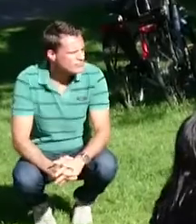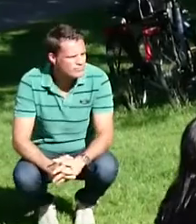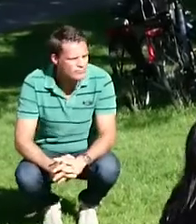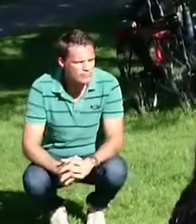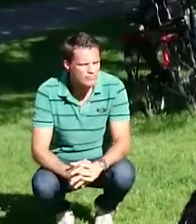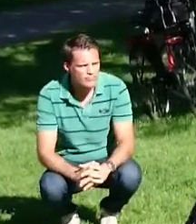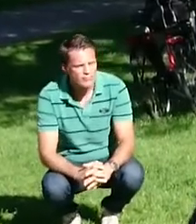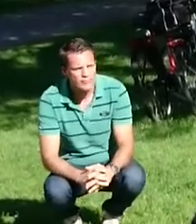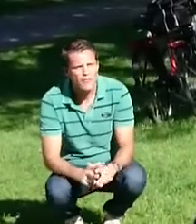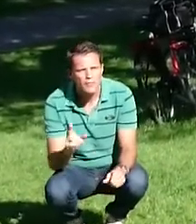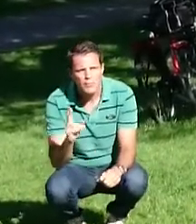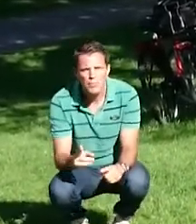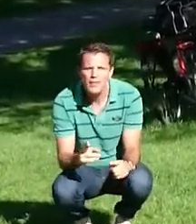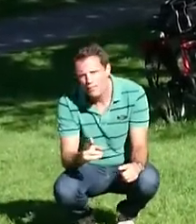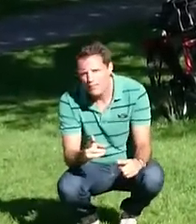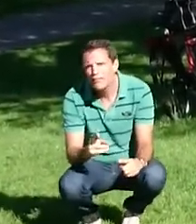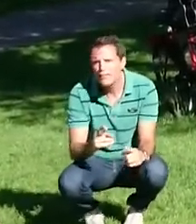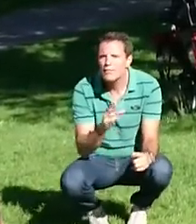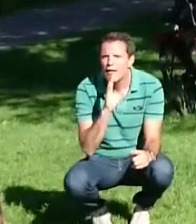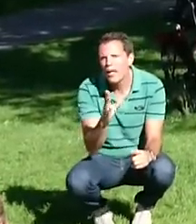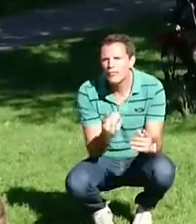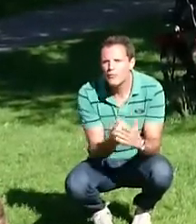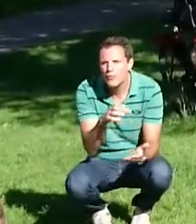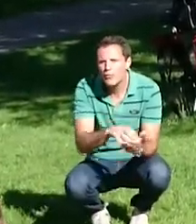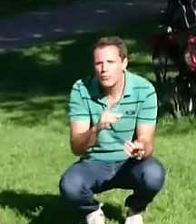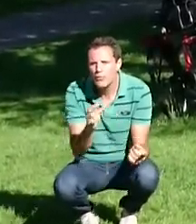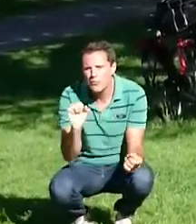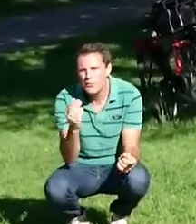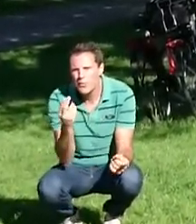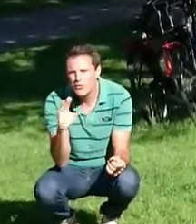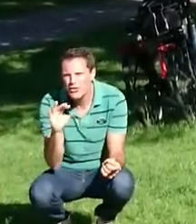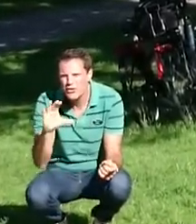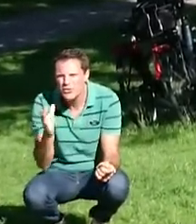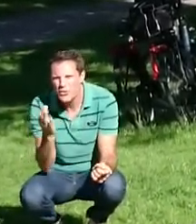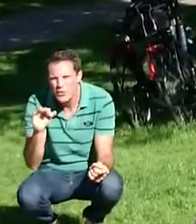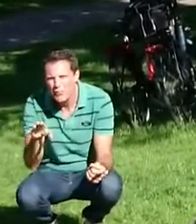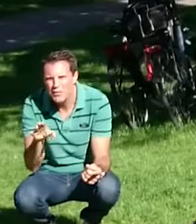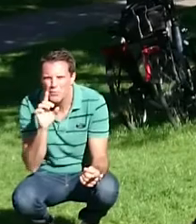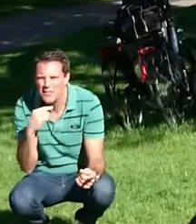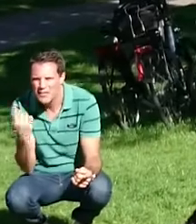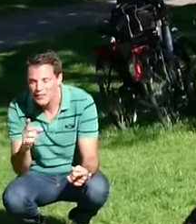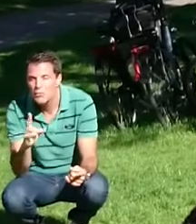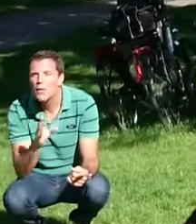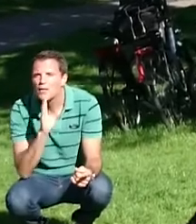För det är skarpt läge nu, som Gudrun Schyman brukar säga. Det är skarpt läge nu.